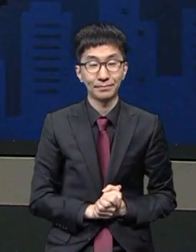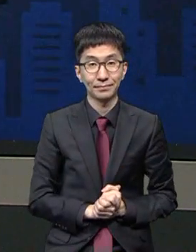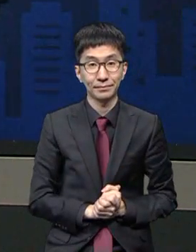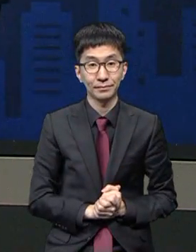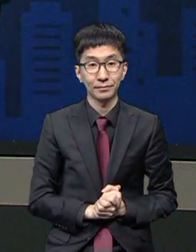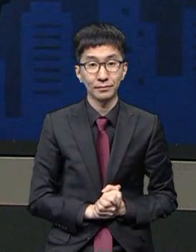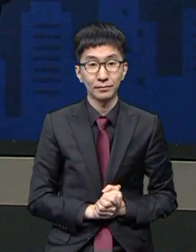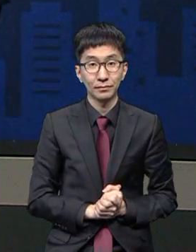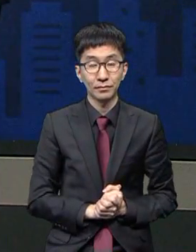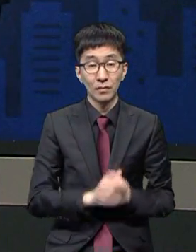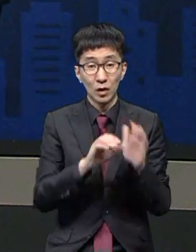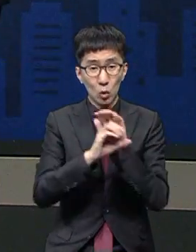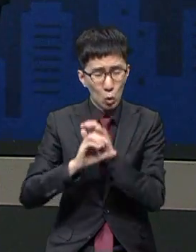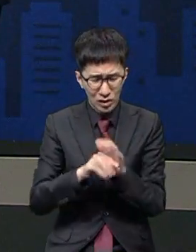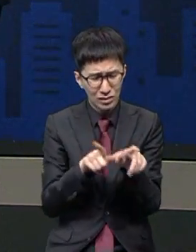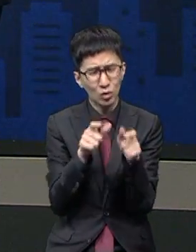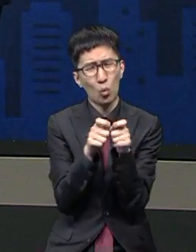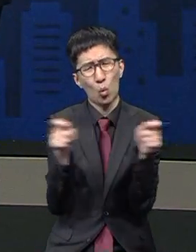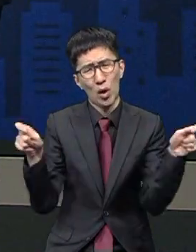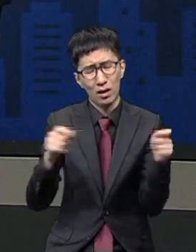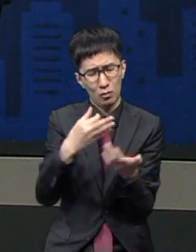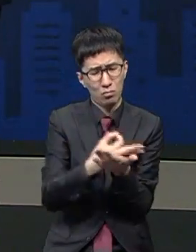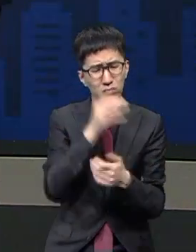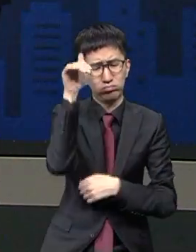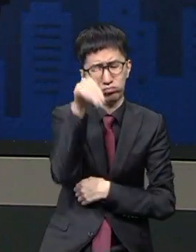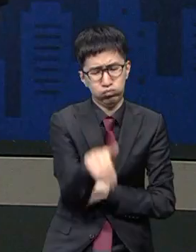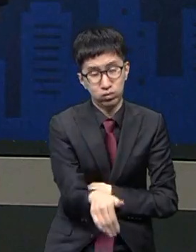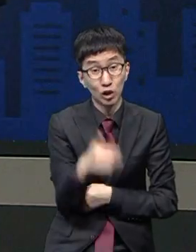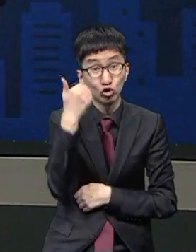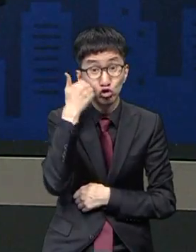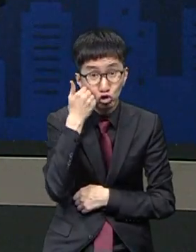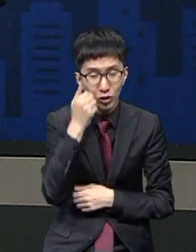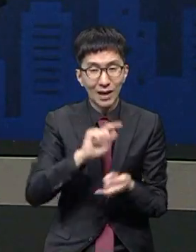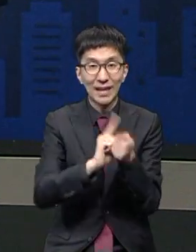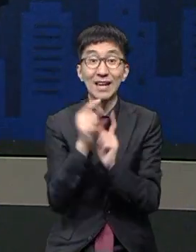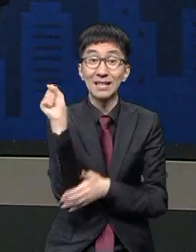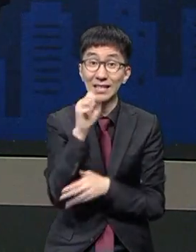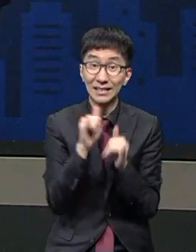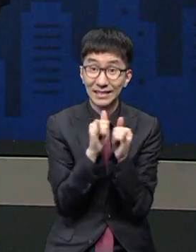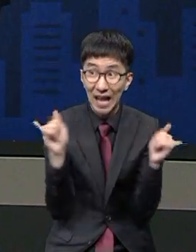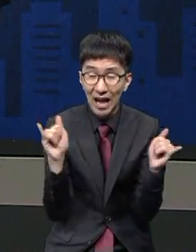코로나 사태 장기화로 소득 감소를 겪고 있는 대리기사 같은 특수고용노동자나 또